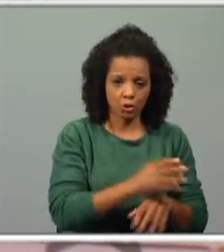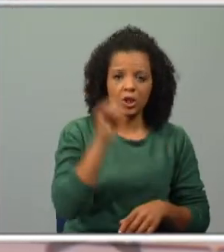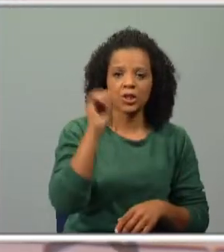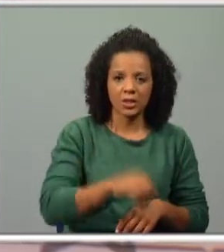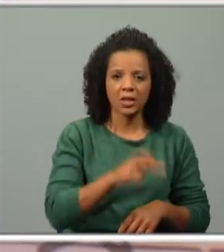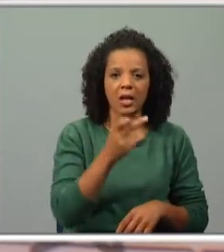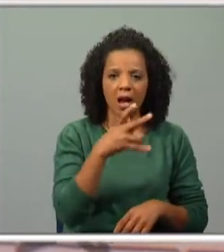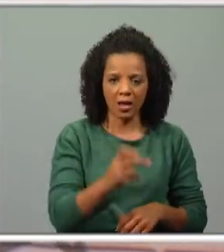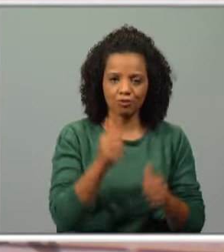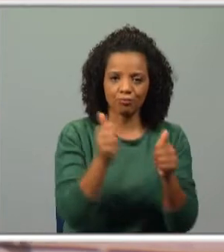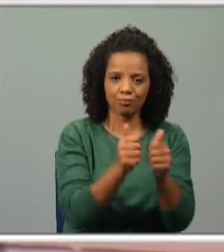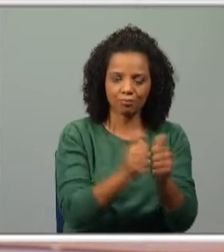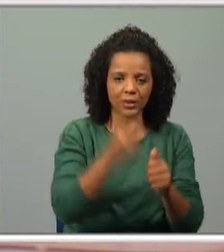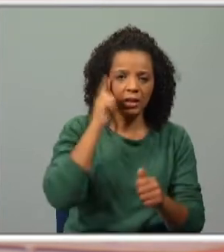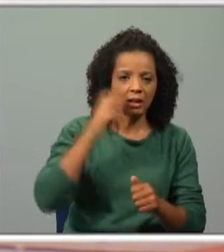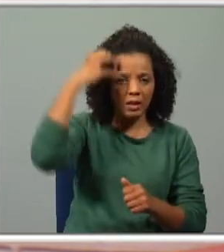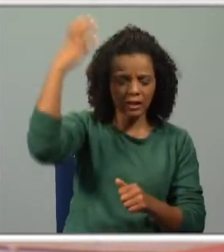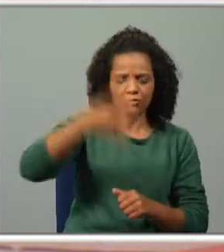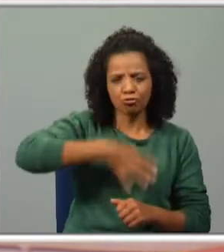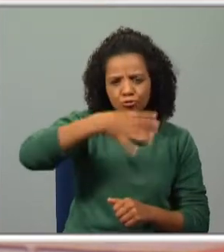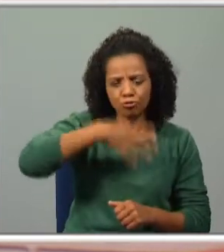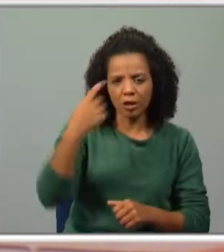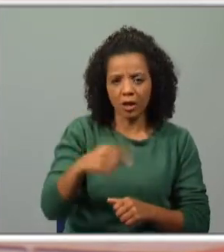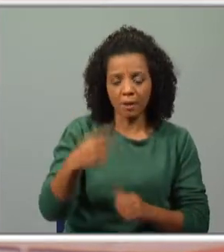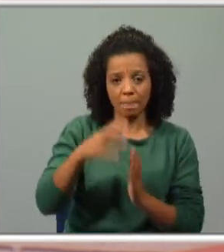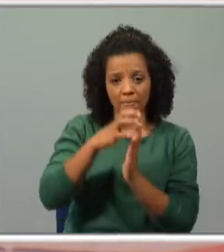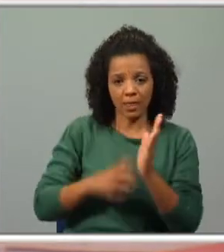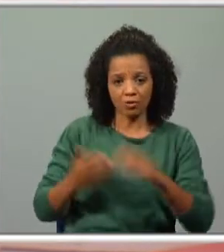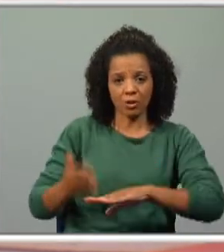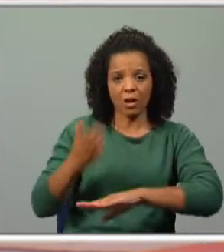rainha e isso vem tudo muito bem explicado no texto que antecede o ponto 女王，一切都很好在該點之前的文本中進行了解釋